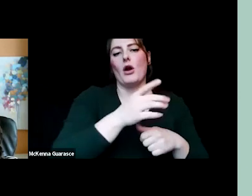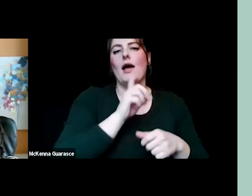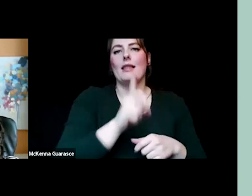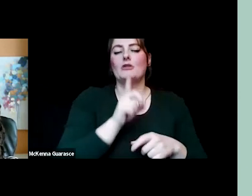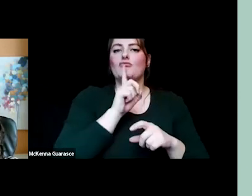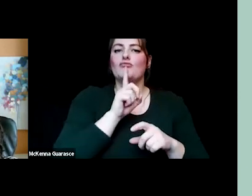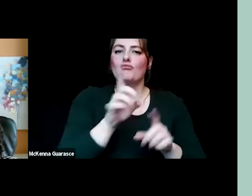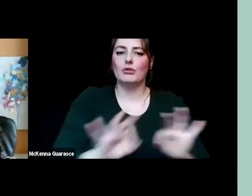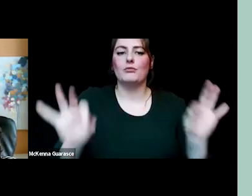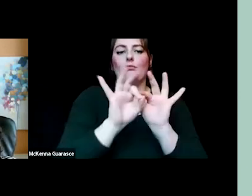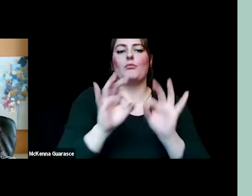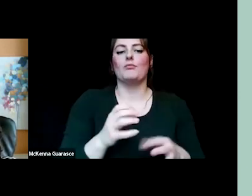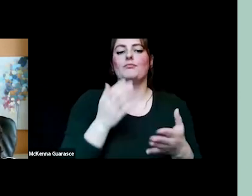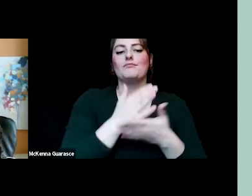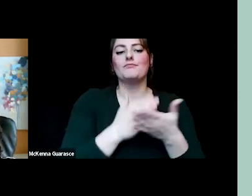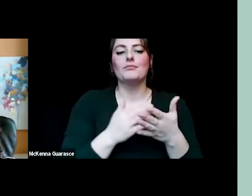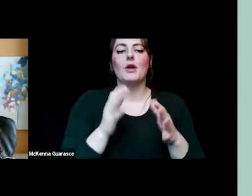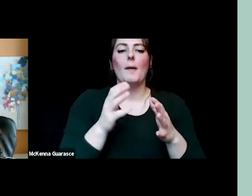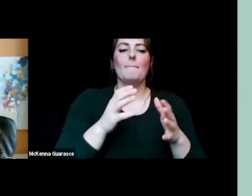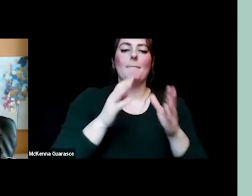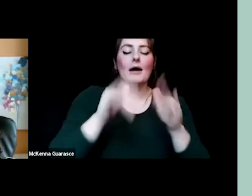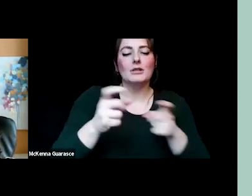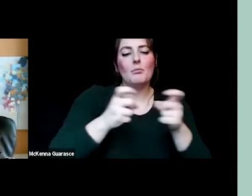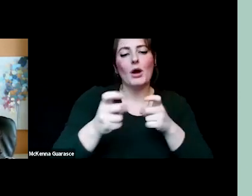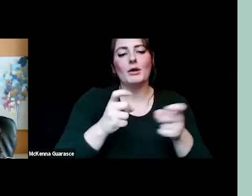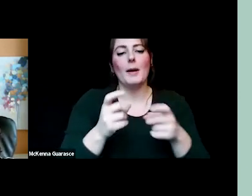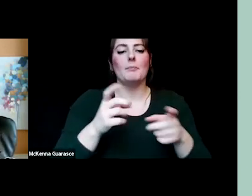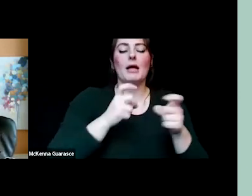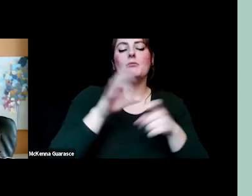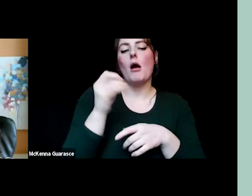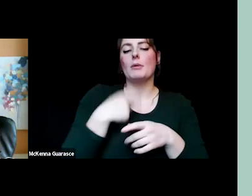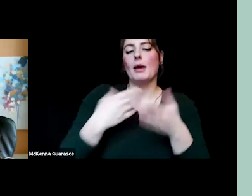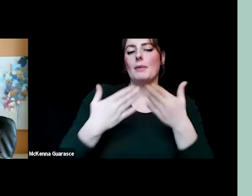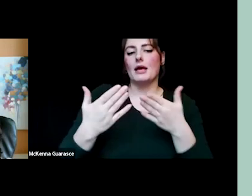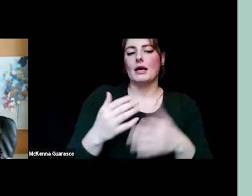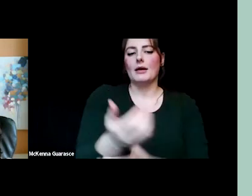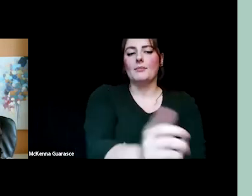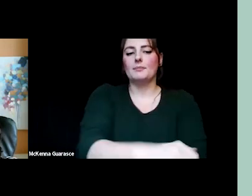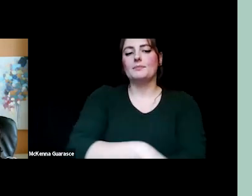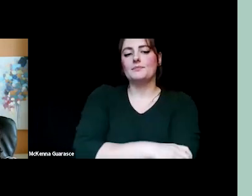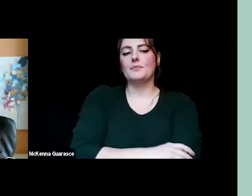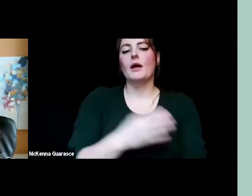A algunas autoridades y empresas de gestión de viviendas les preocupa la posible explotación de familias de bajos ingresos.